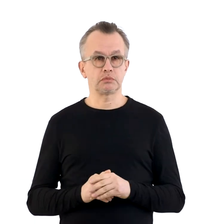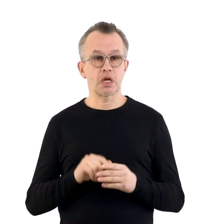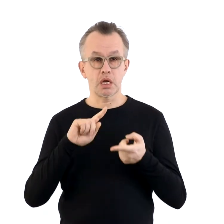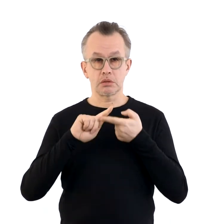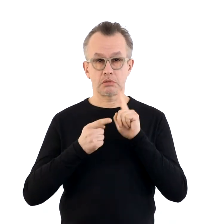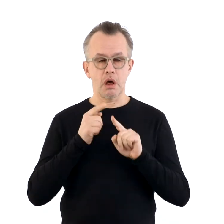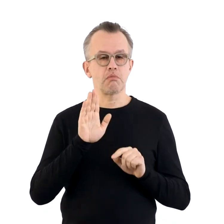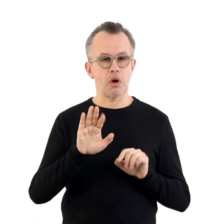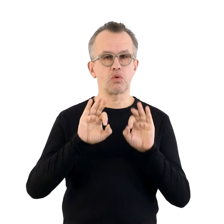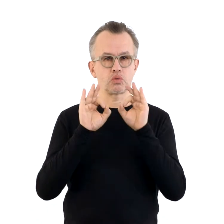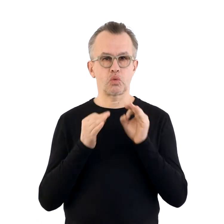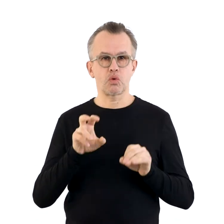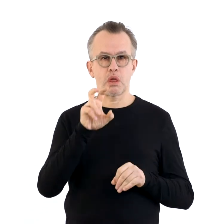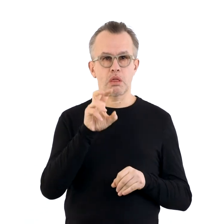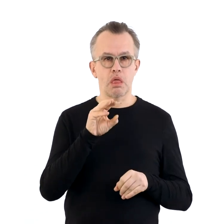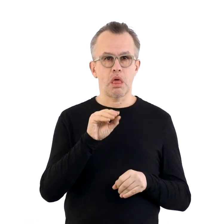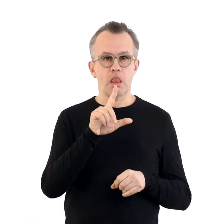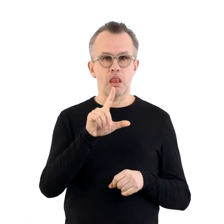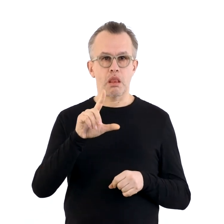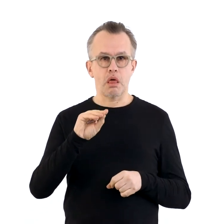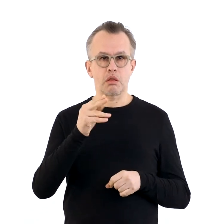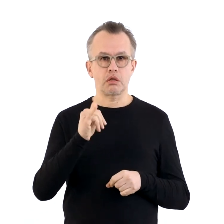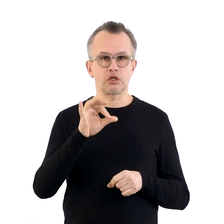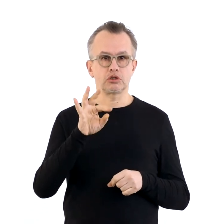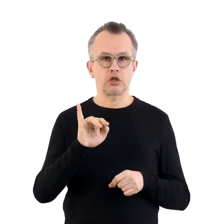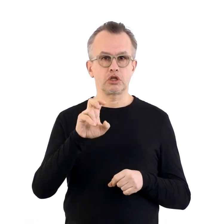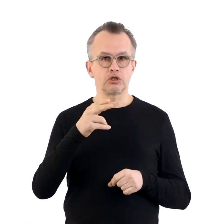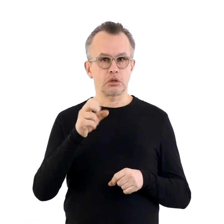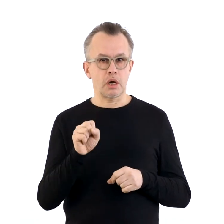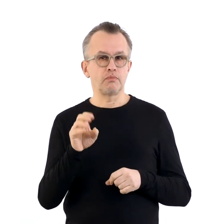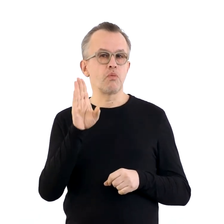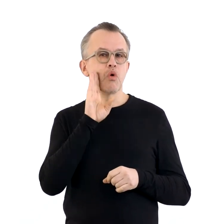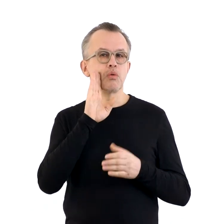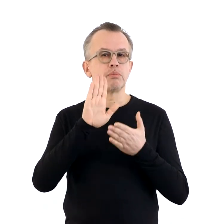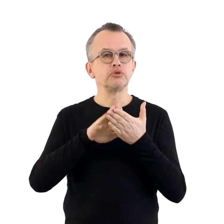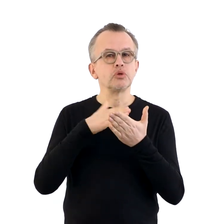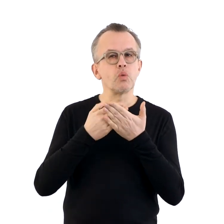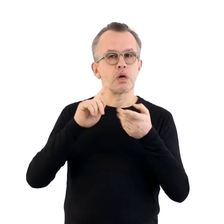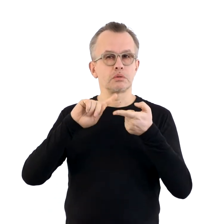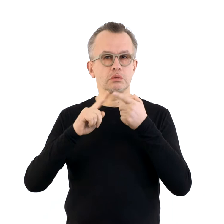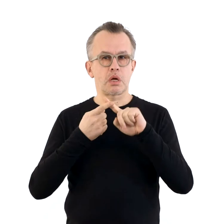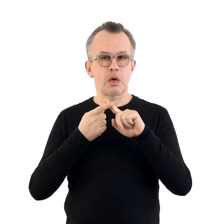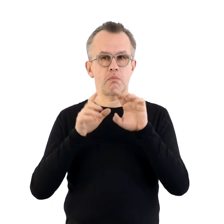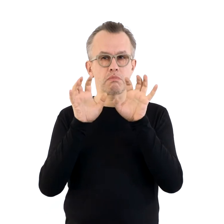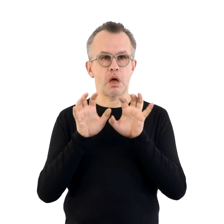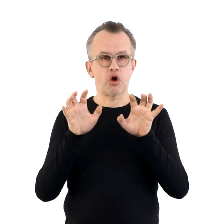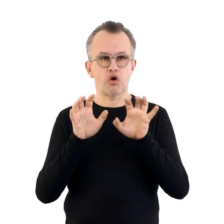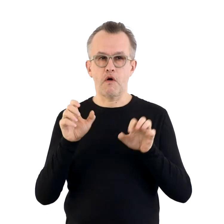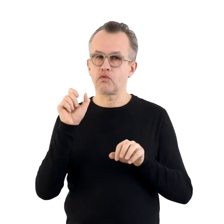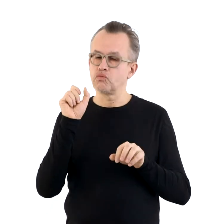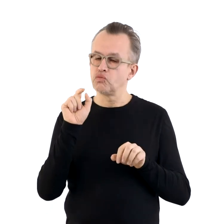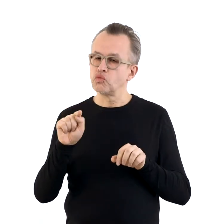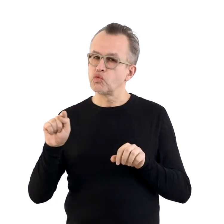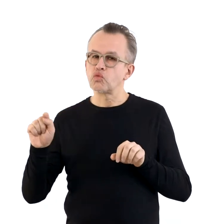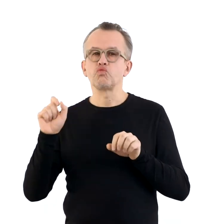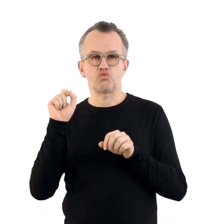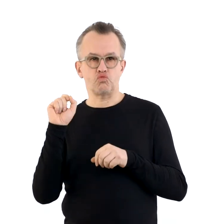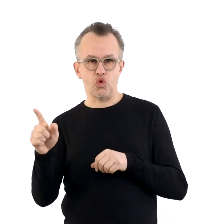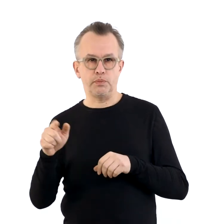stanowi przykład „barokowych” tendencji występujących w sztuce hellenistycznej.